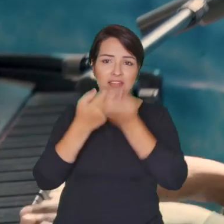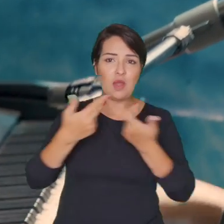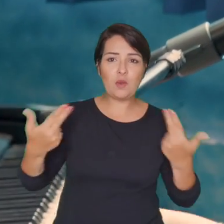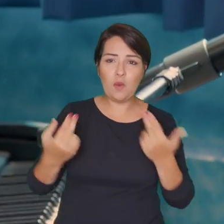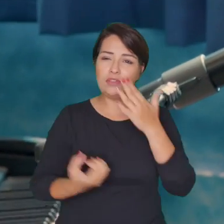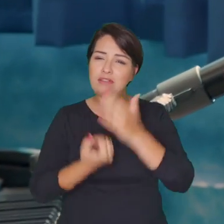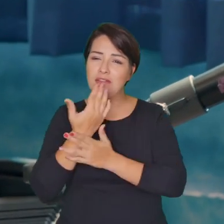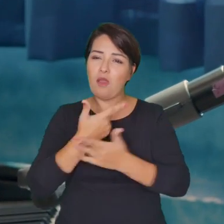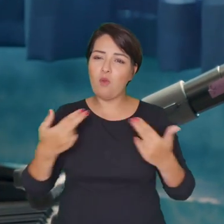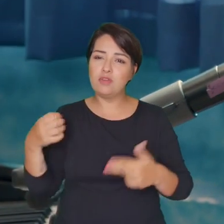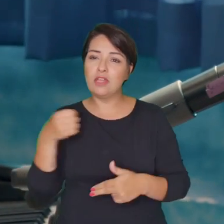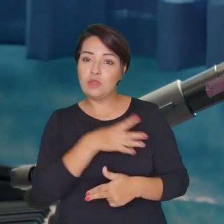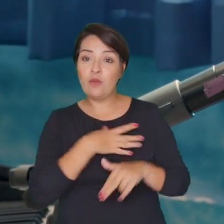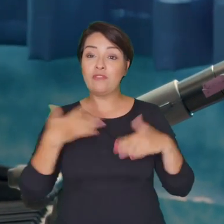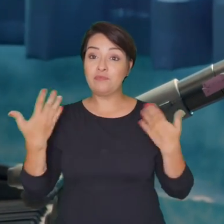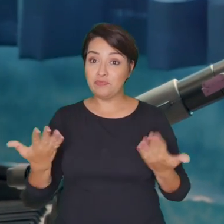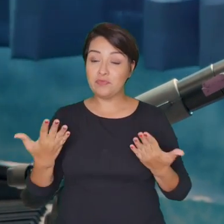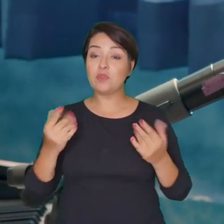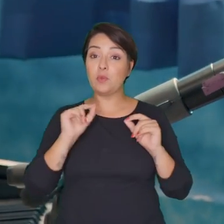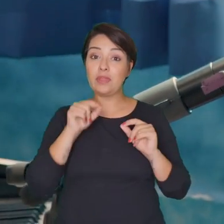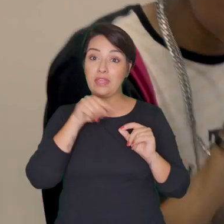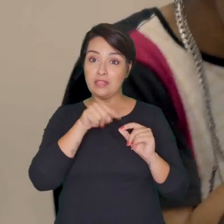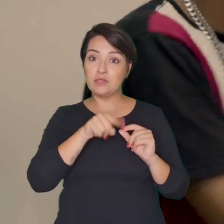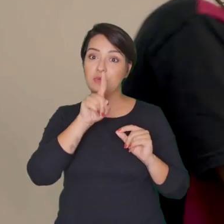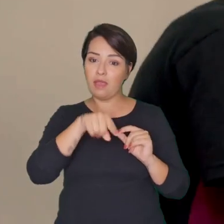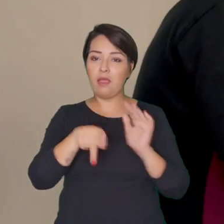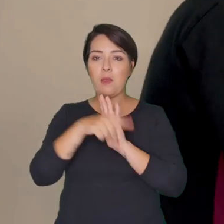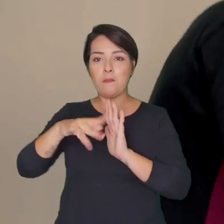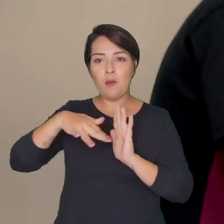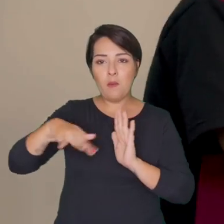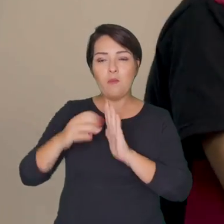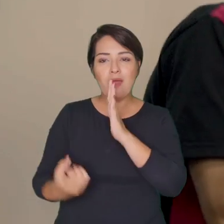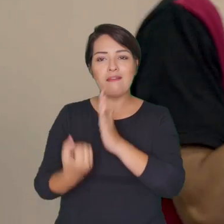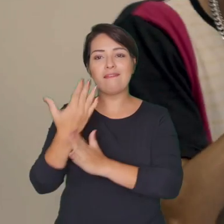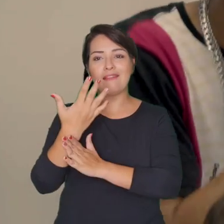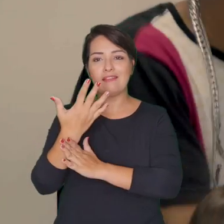o corpo desse projeto, é o fruto da criação dos alunos,